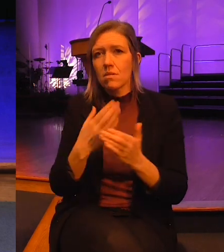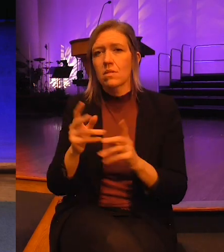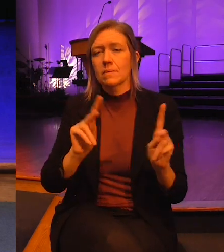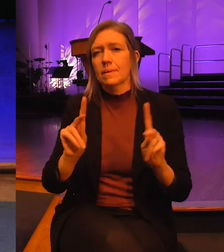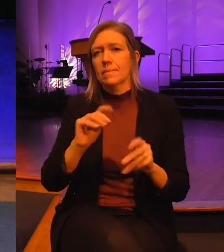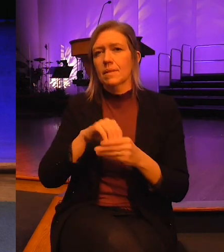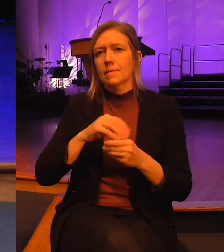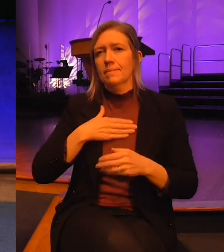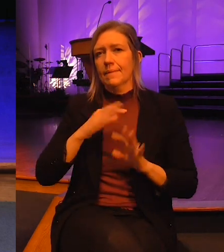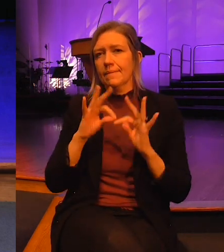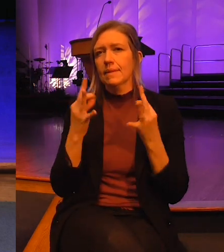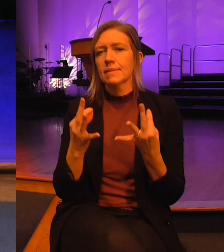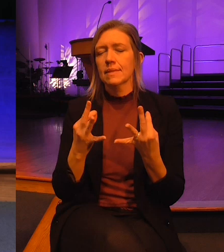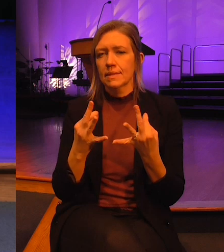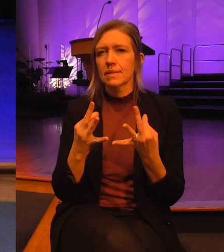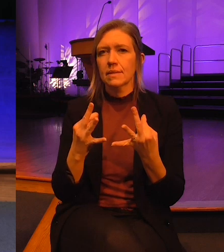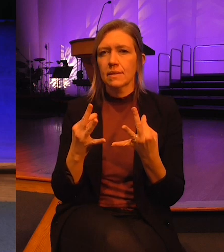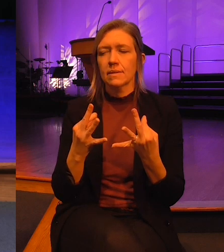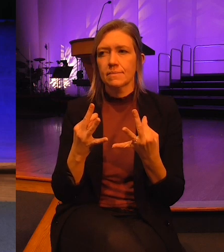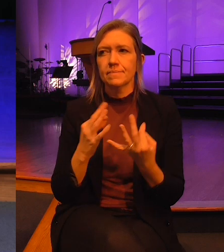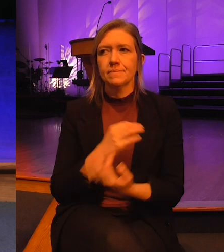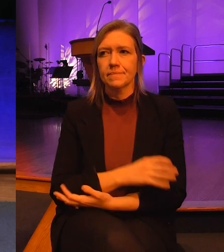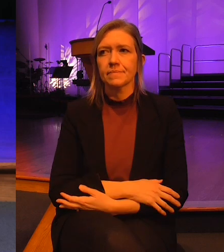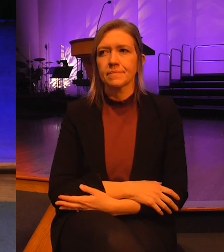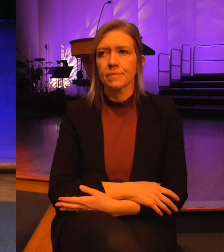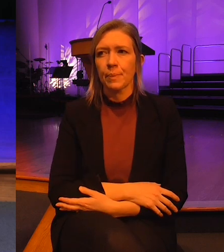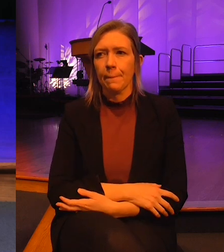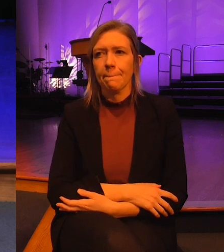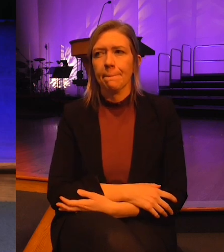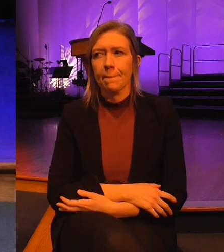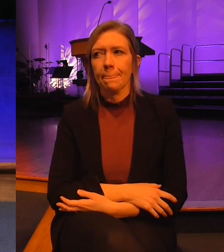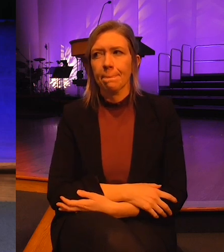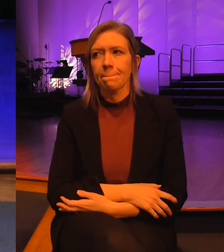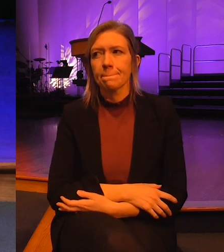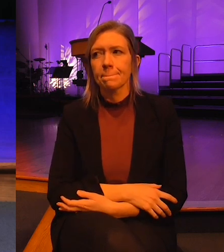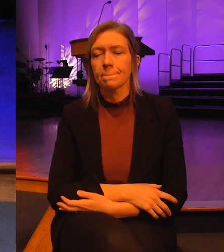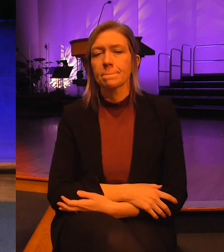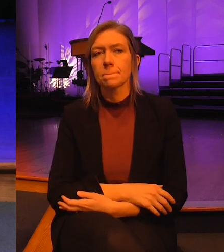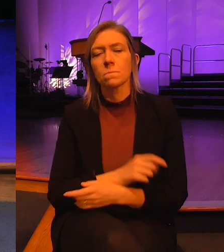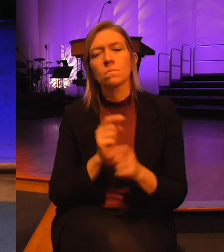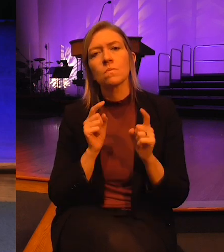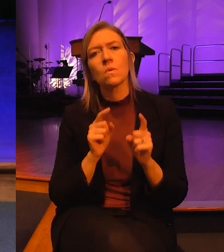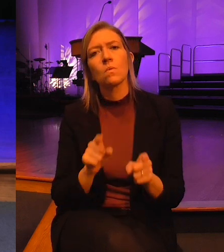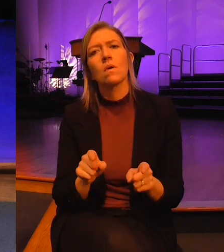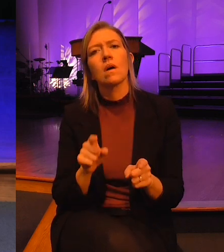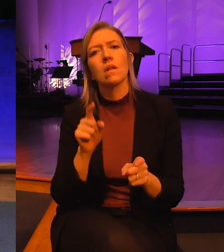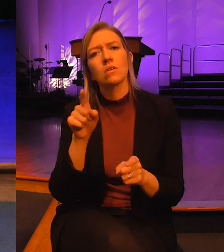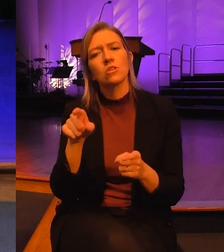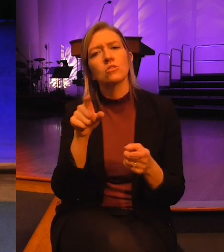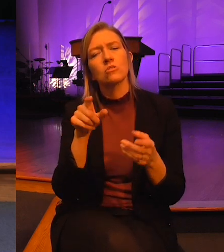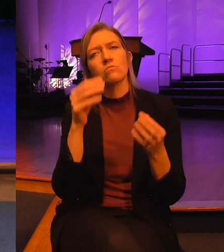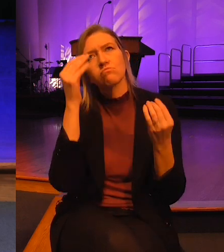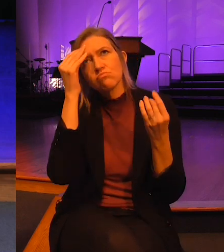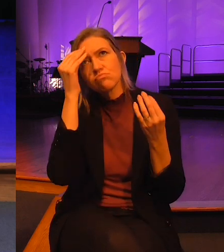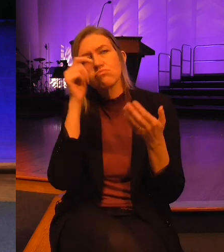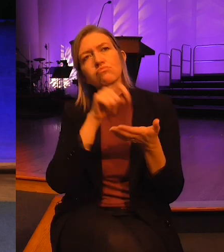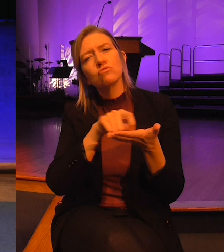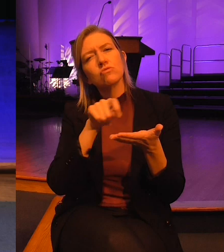familia y, como ha expresado su intención, pase al siguiente y cuáles